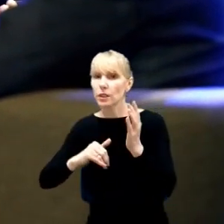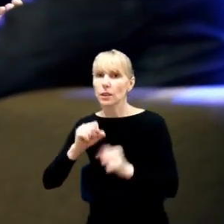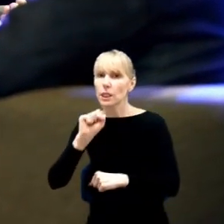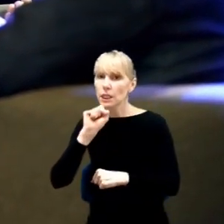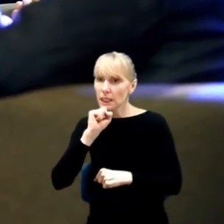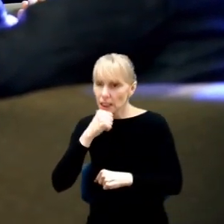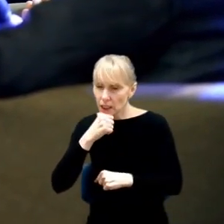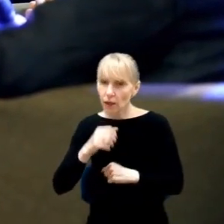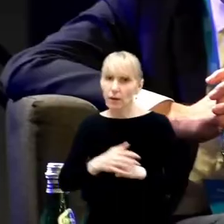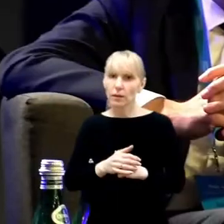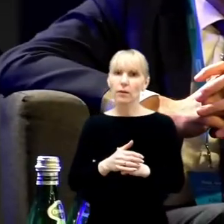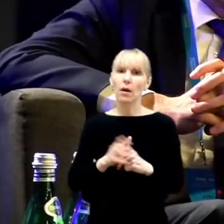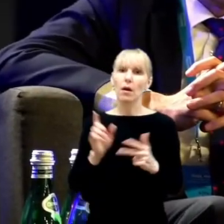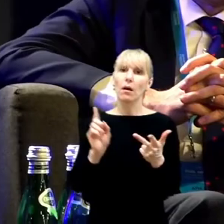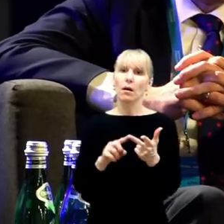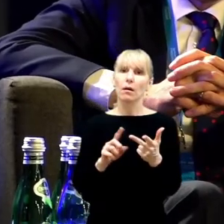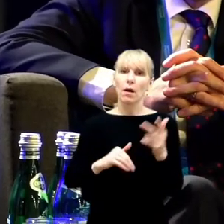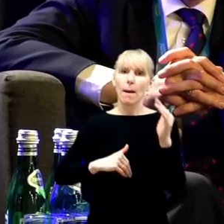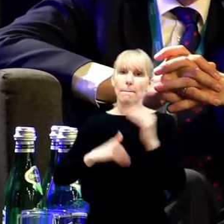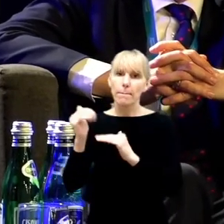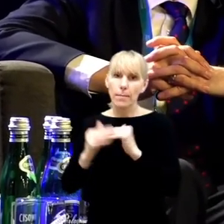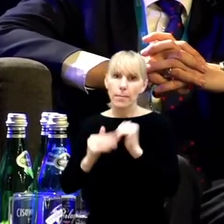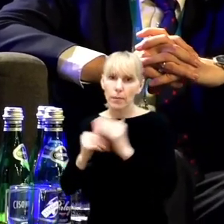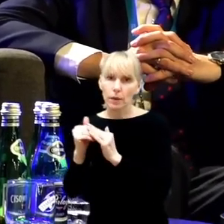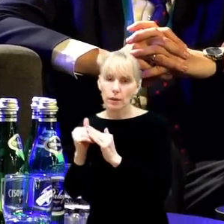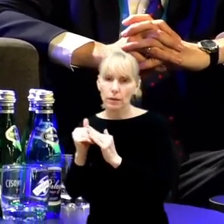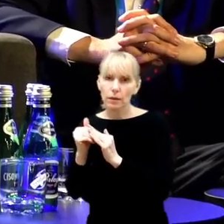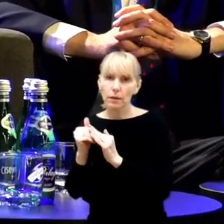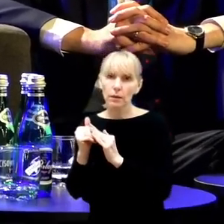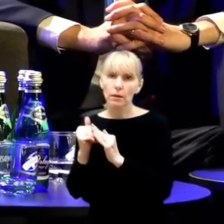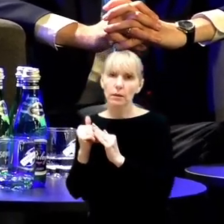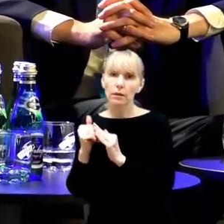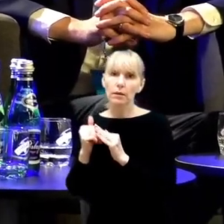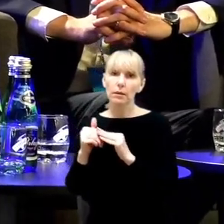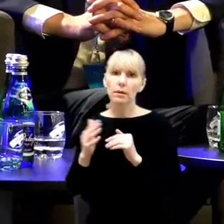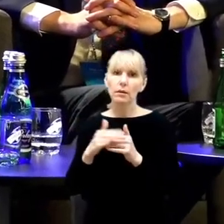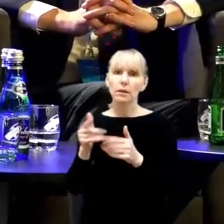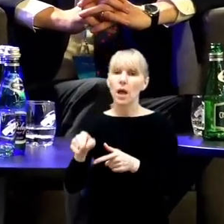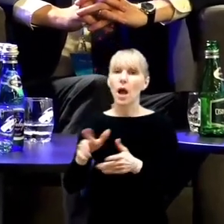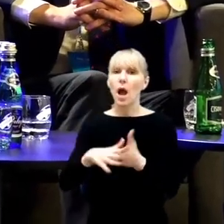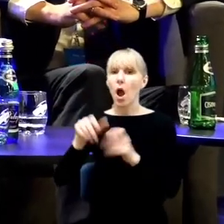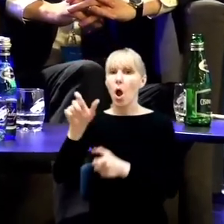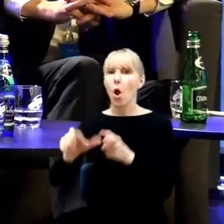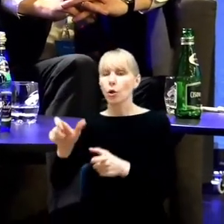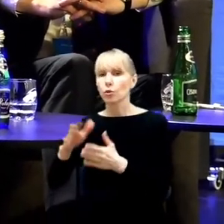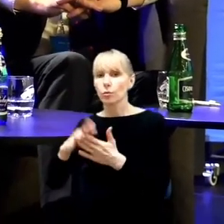Jest budownictwo przeznaczone dla osób wychodzących z pieczy zastępczej,